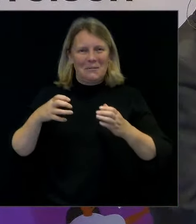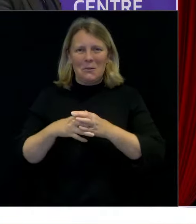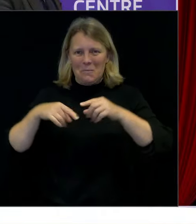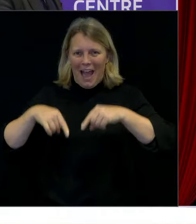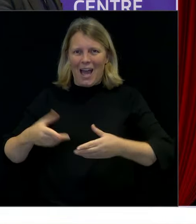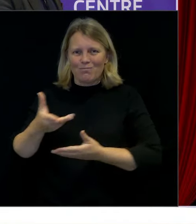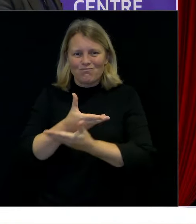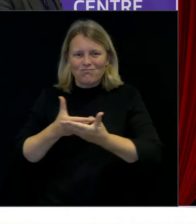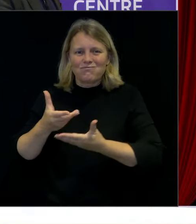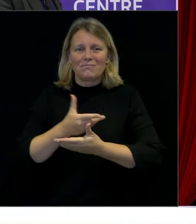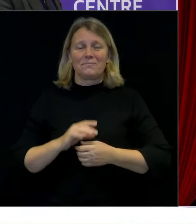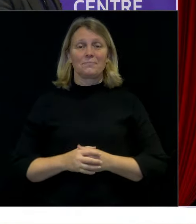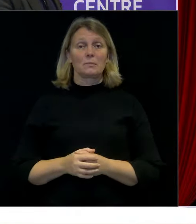Det där har vi redan varit i.